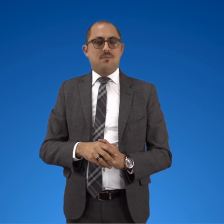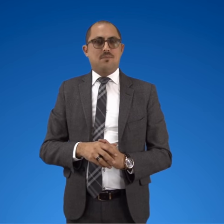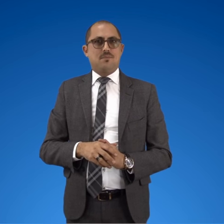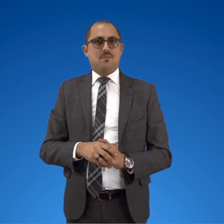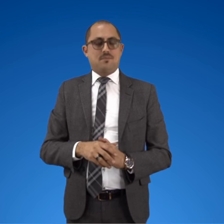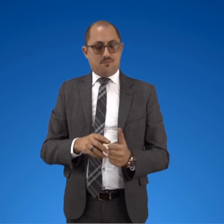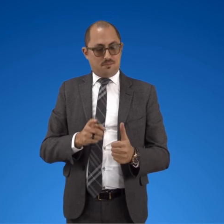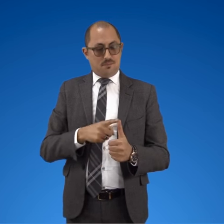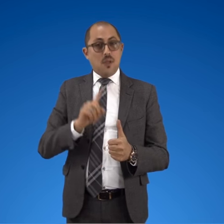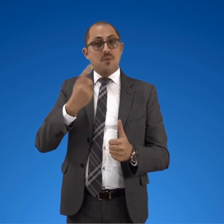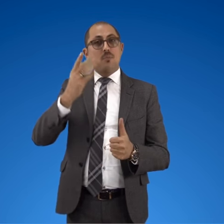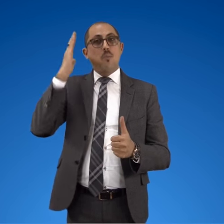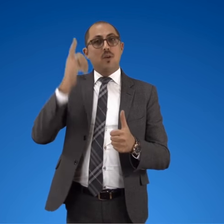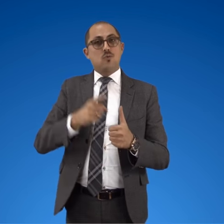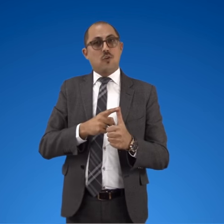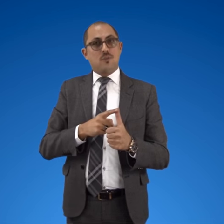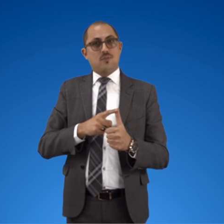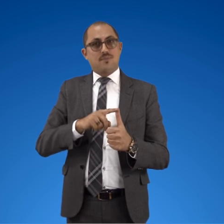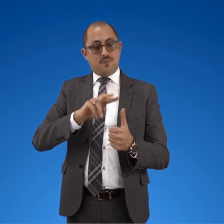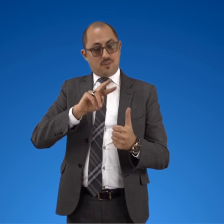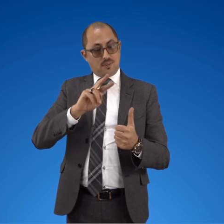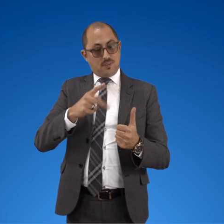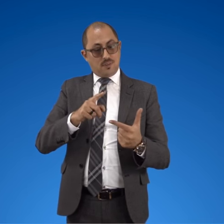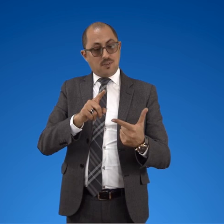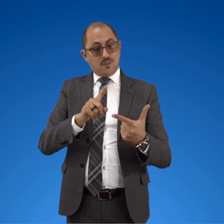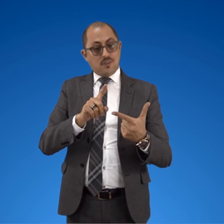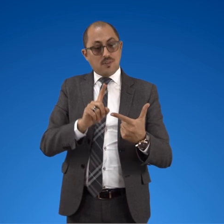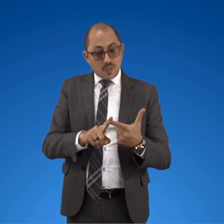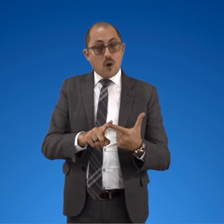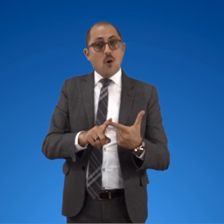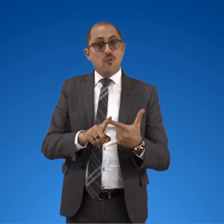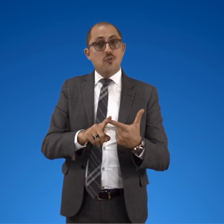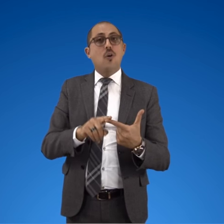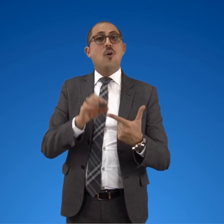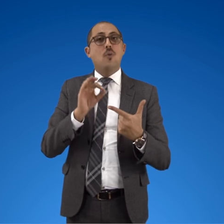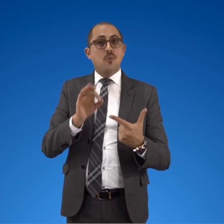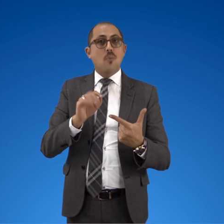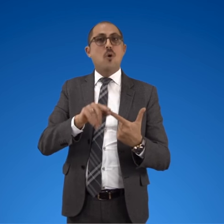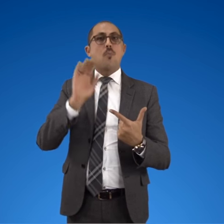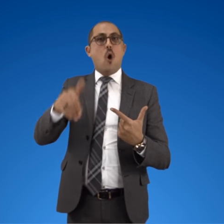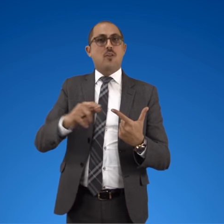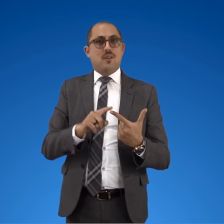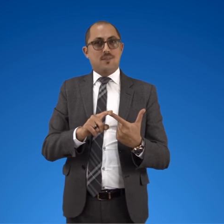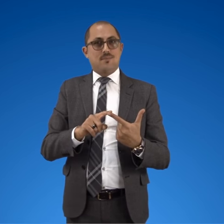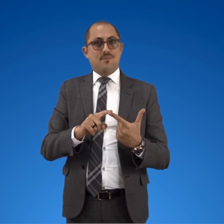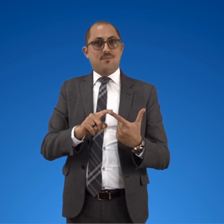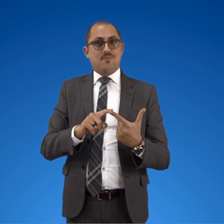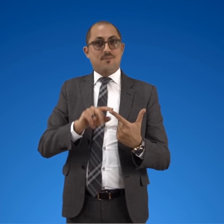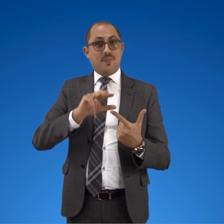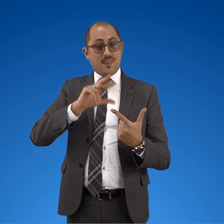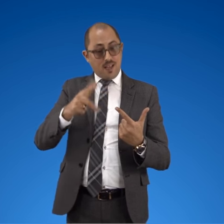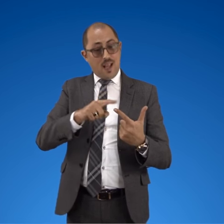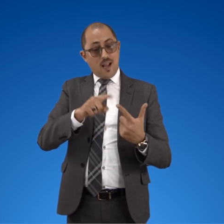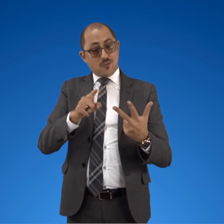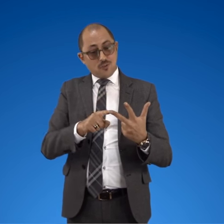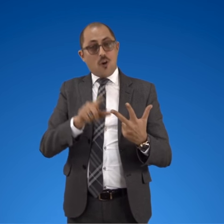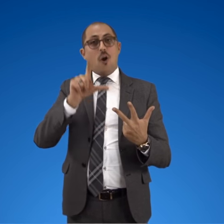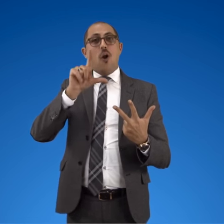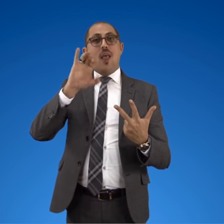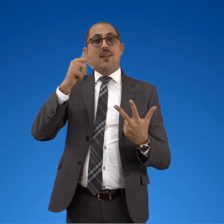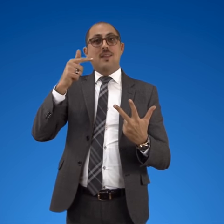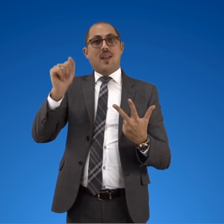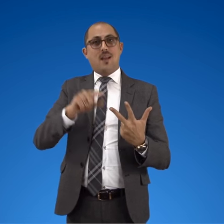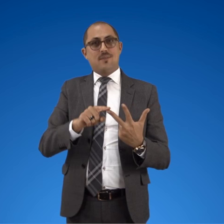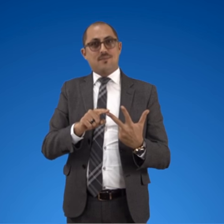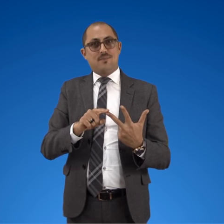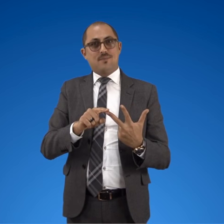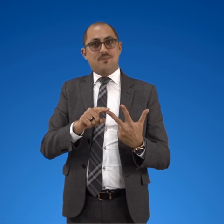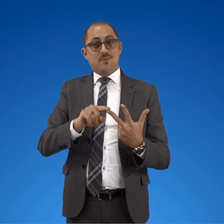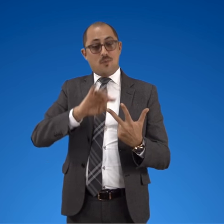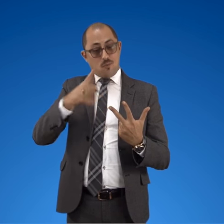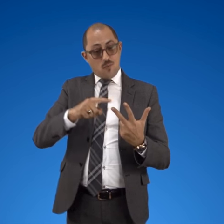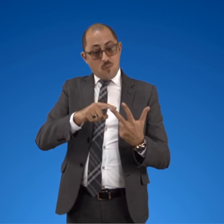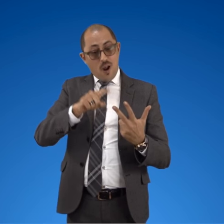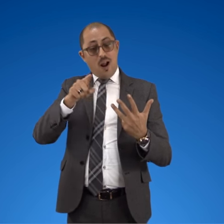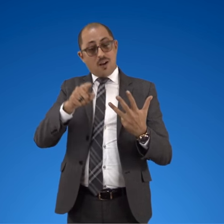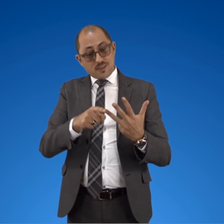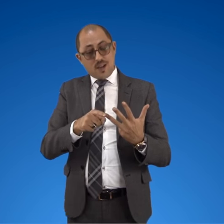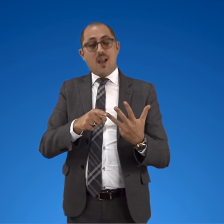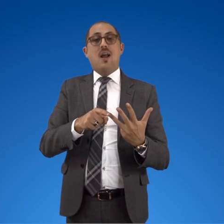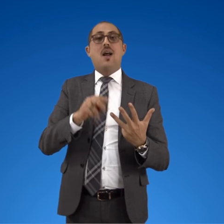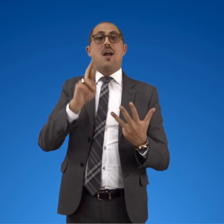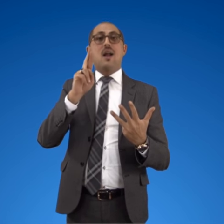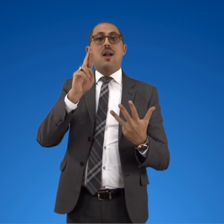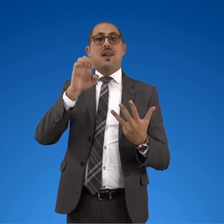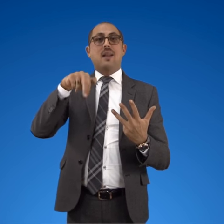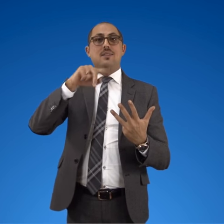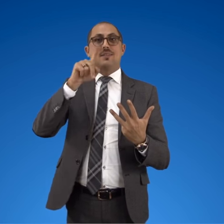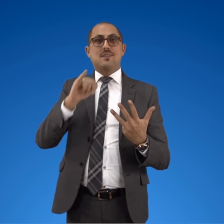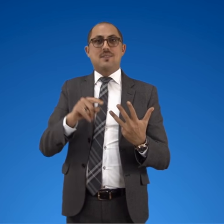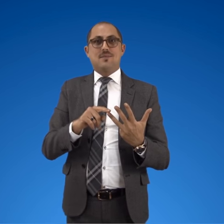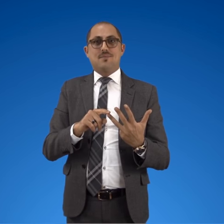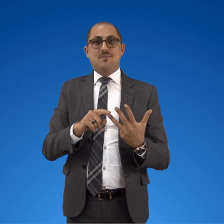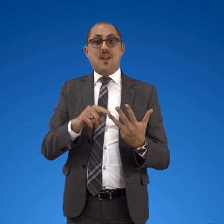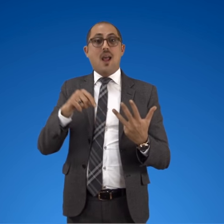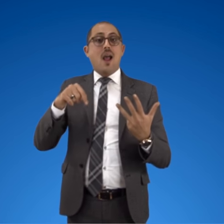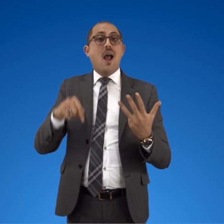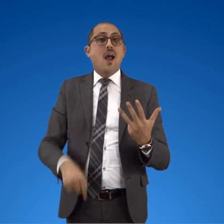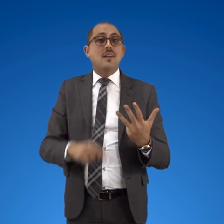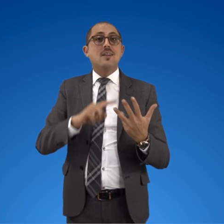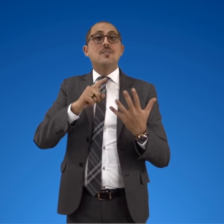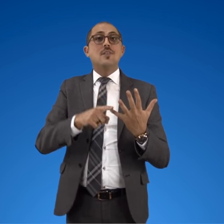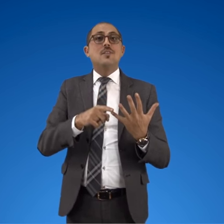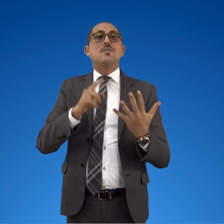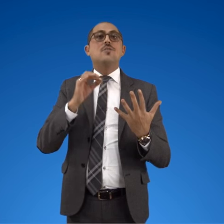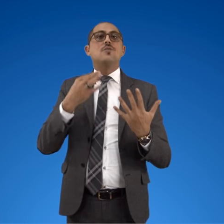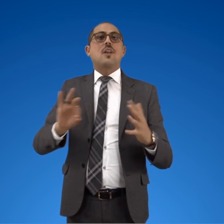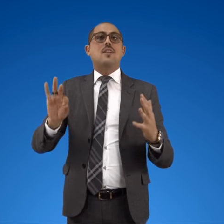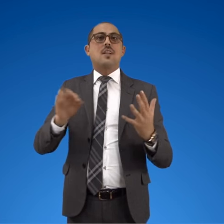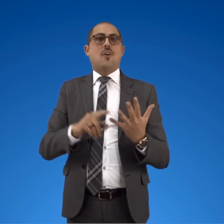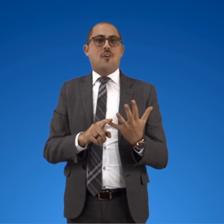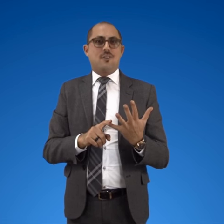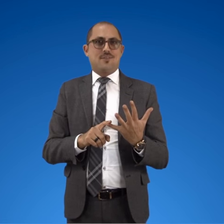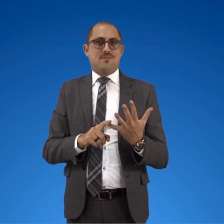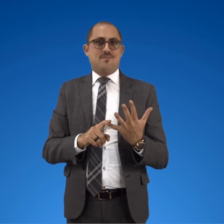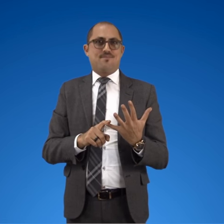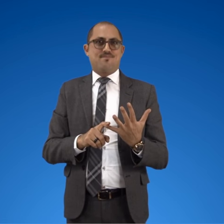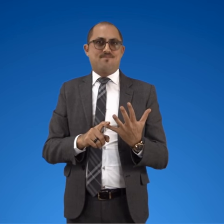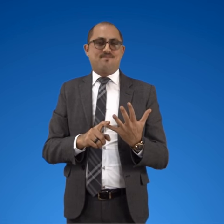Il primo era Berlusconi, il secondo era Monti, il terzo era Letta, il quarto era Renzi e adesso è Gentiloni.